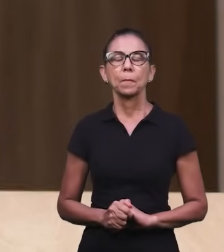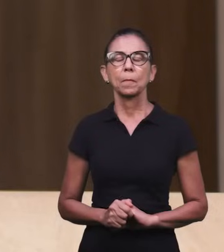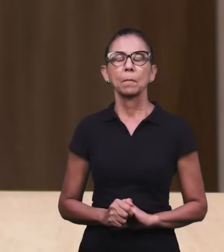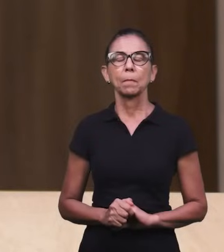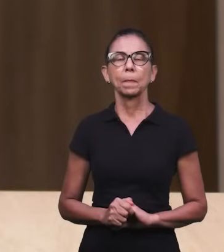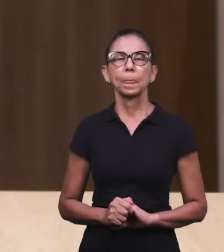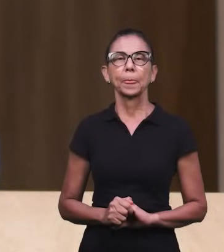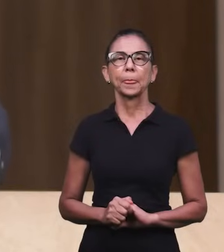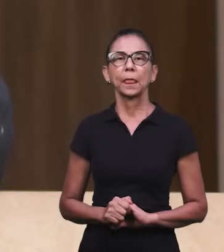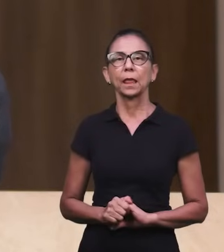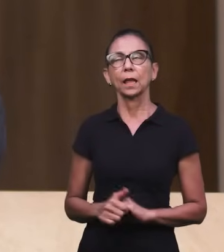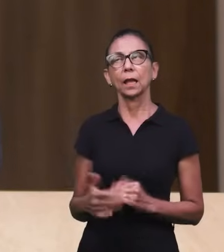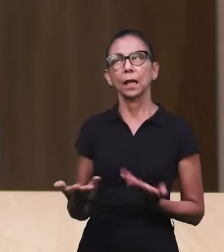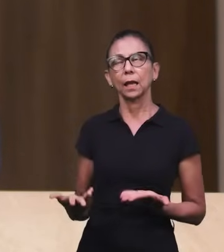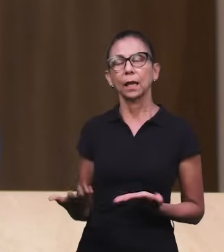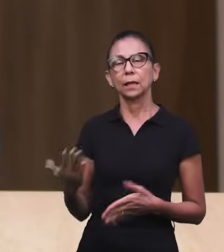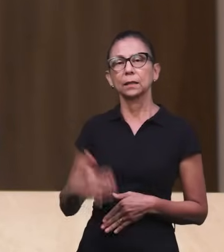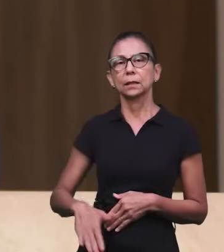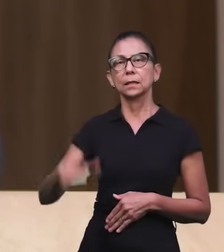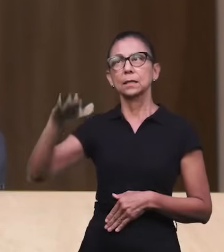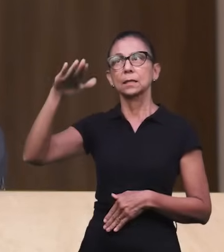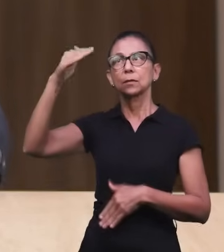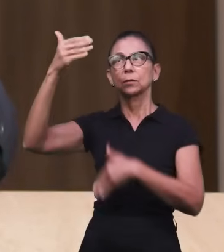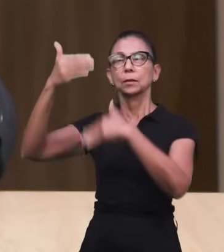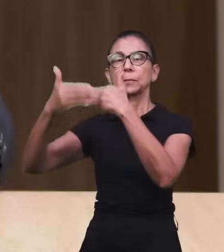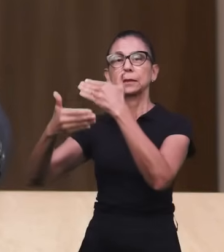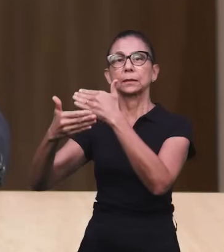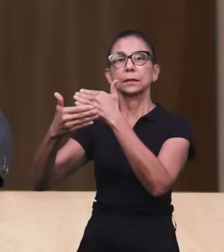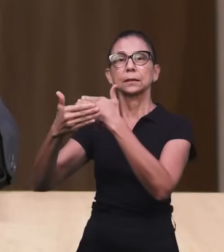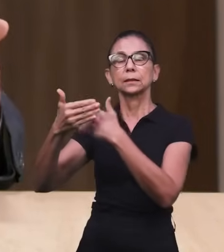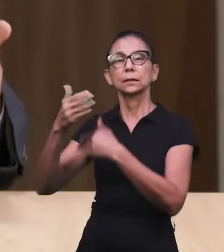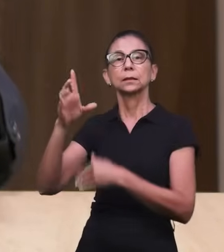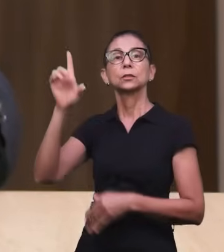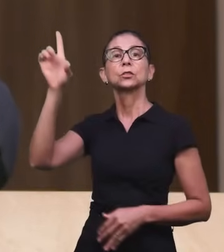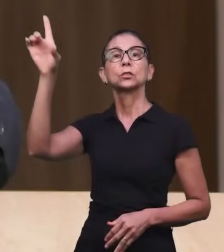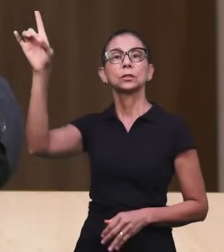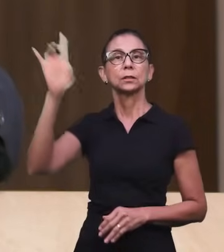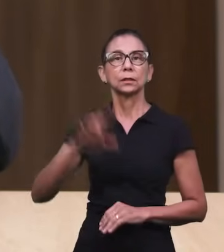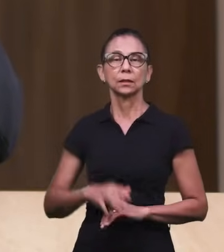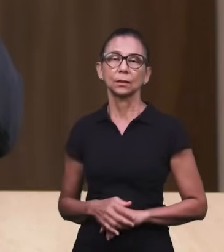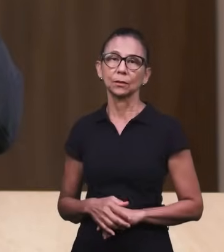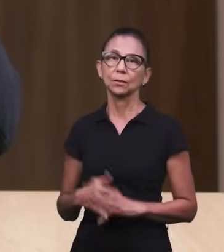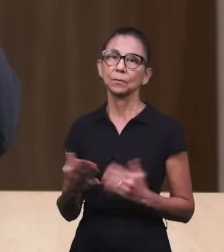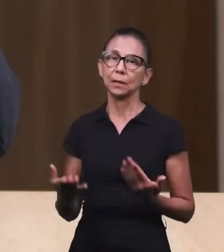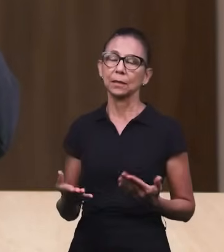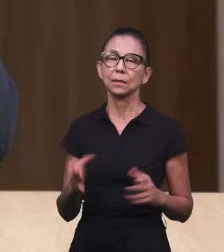se não tivesse uma família primeira coisa se não fosse a família e nem existiria uma família eh